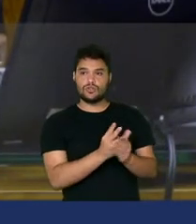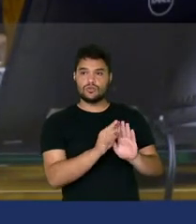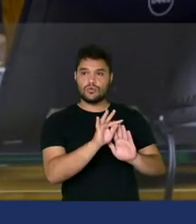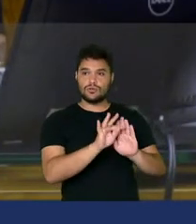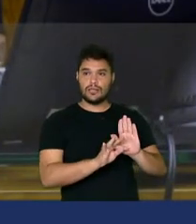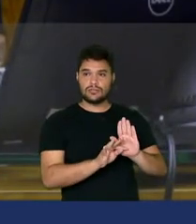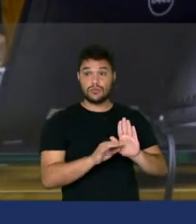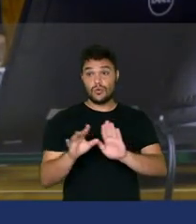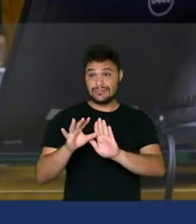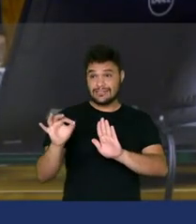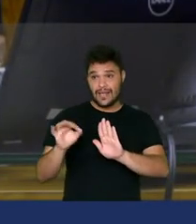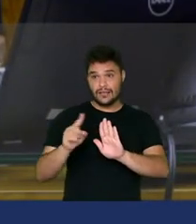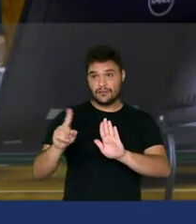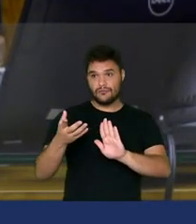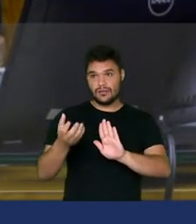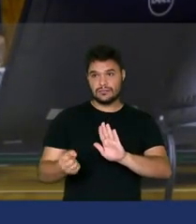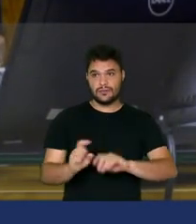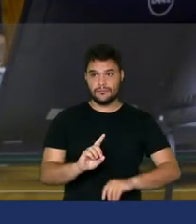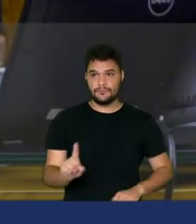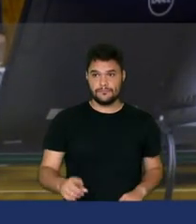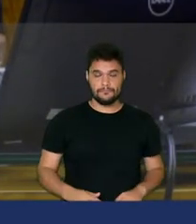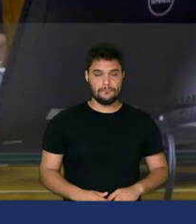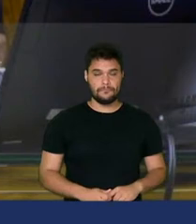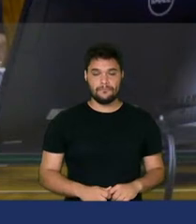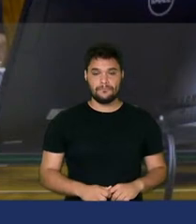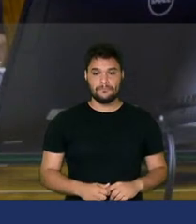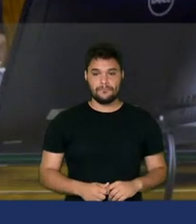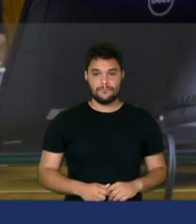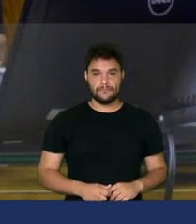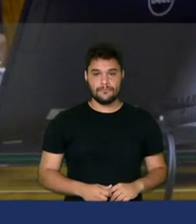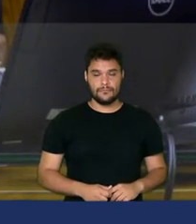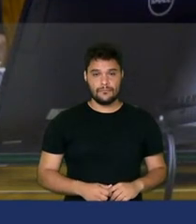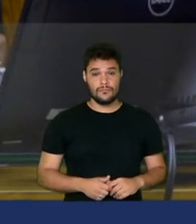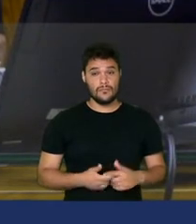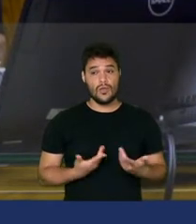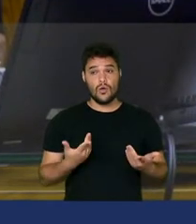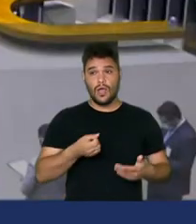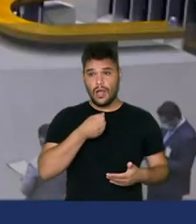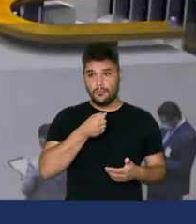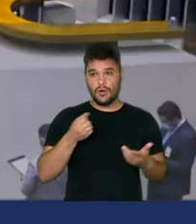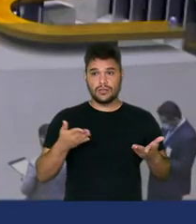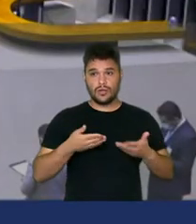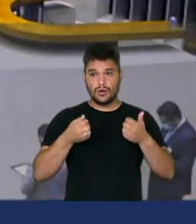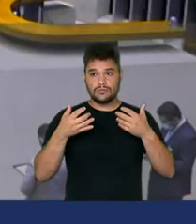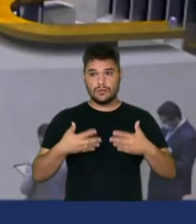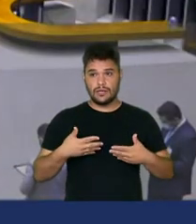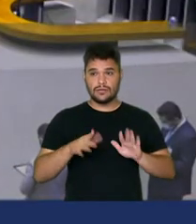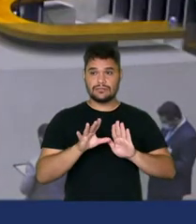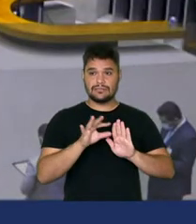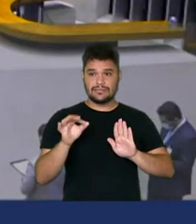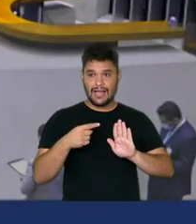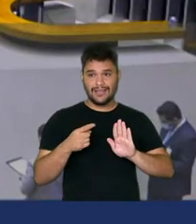NÃO: 255. 6 ABSTENÇÕES. ESTÁ MANT IDO O TEXTO, REJEITADA A EMENDA. -- [REPÓRTER]: MAIS UM DESTAQUE QUE NÃO OBTÉM Ê XITO, É REJEITA ADO, NÃO